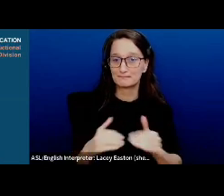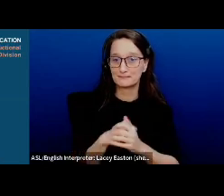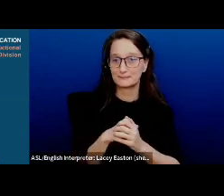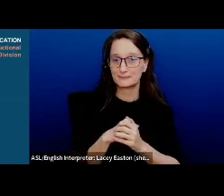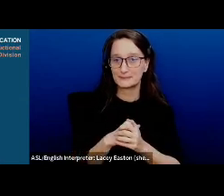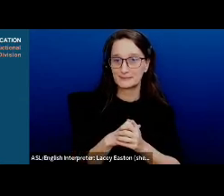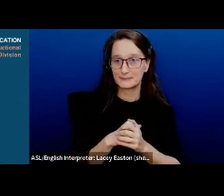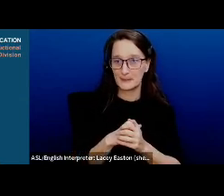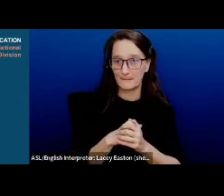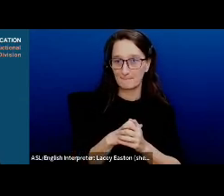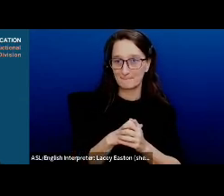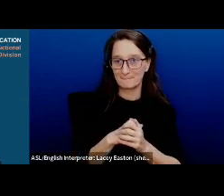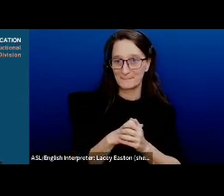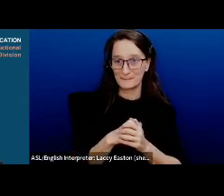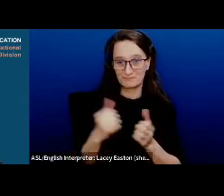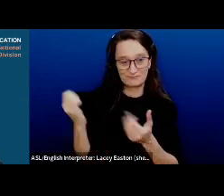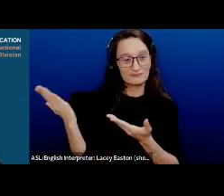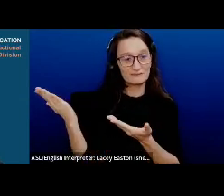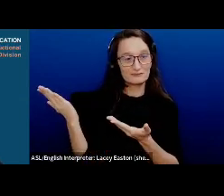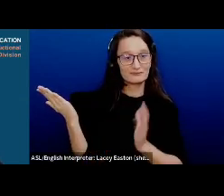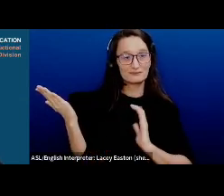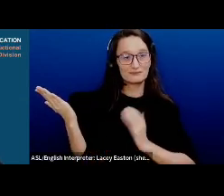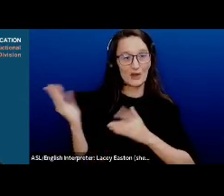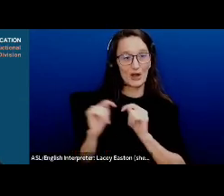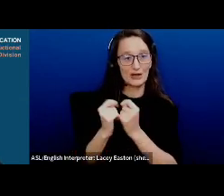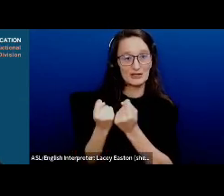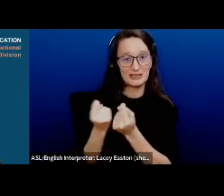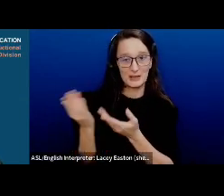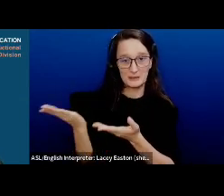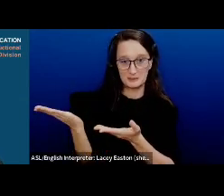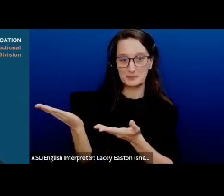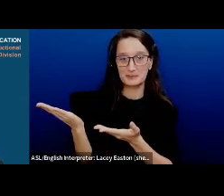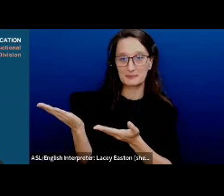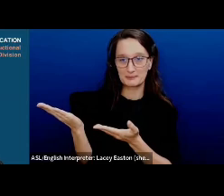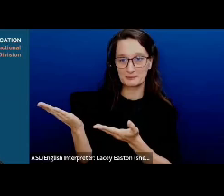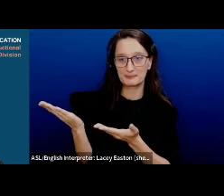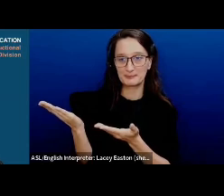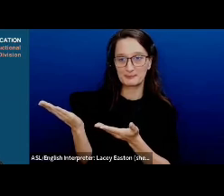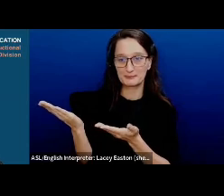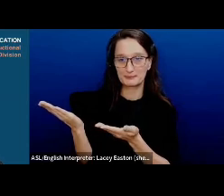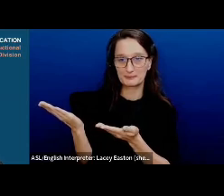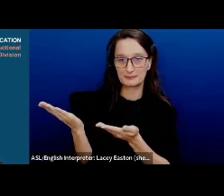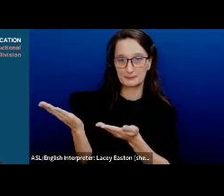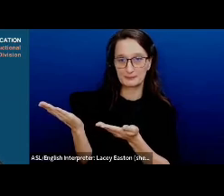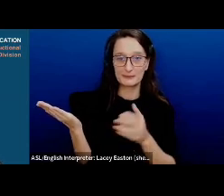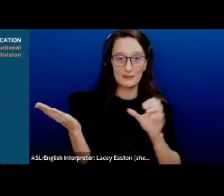Bien, este es nuestro equipo, que verán aquí arriba en la diapositiva. Susan Hardesty es la